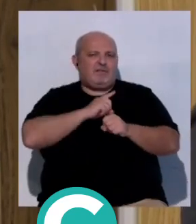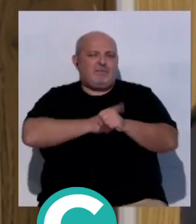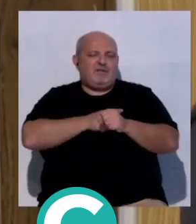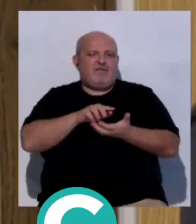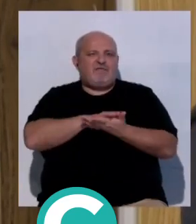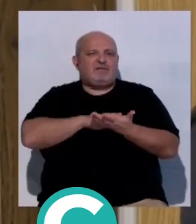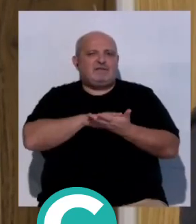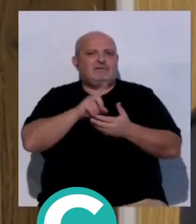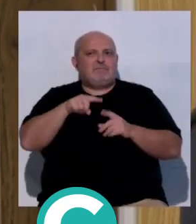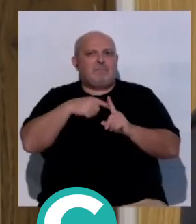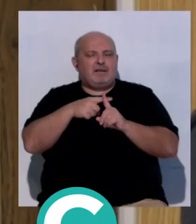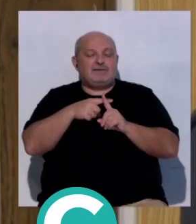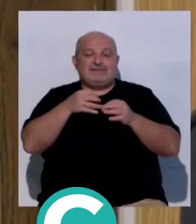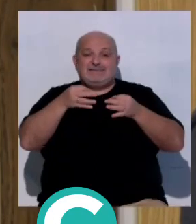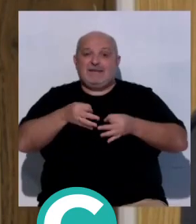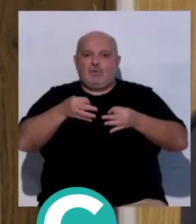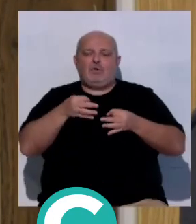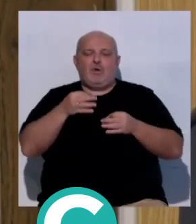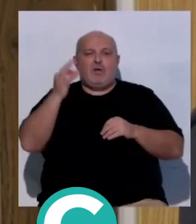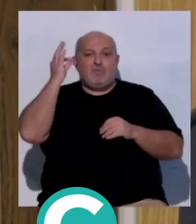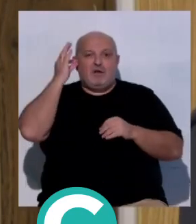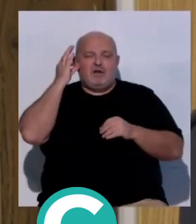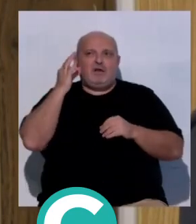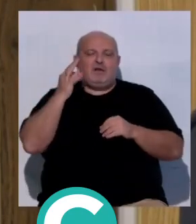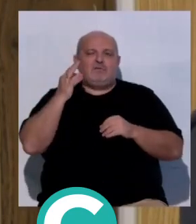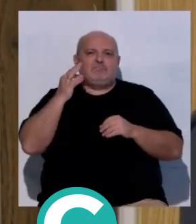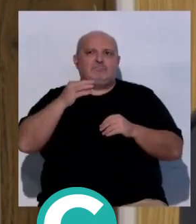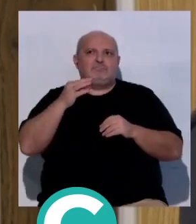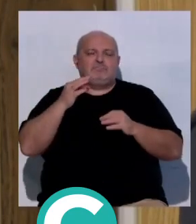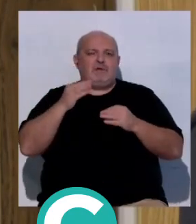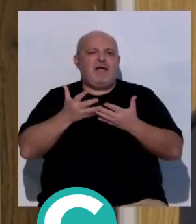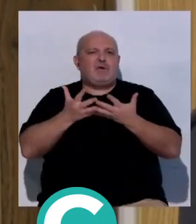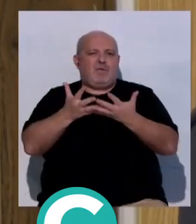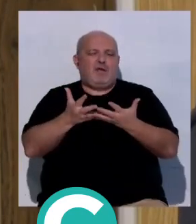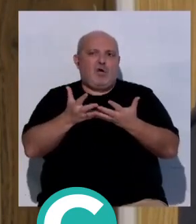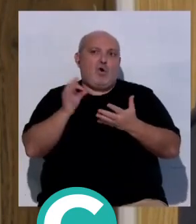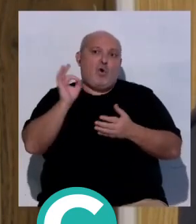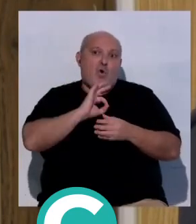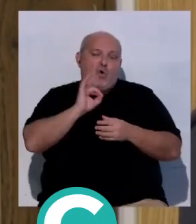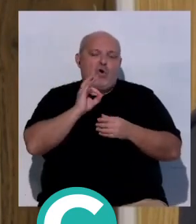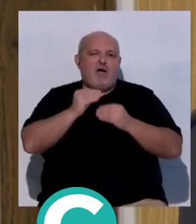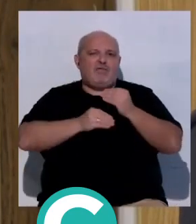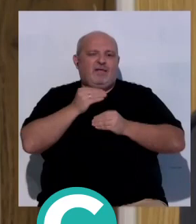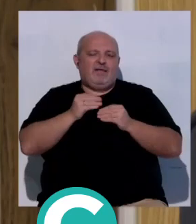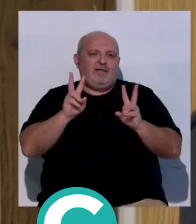femenino sino porque seguro que una mujer lo lo va a ayudar o o lo va a hacer no en este caso si